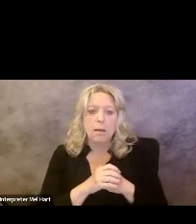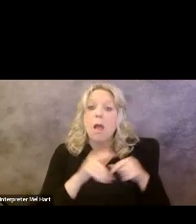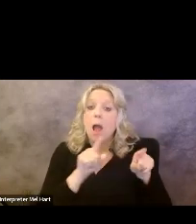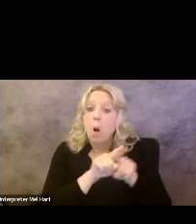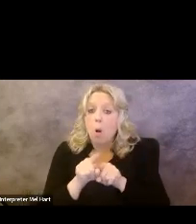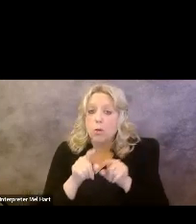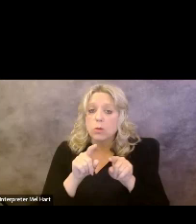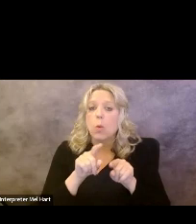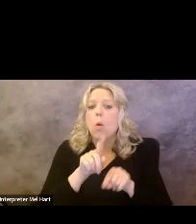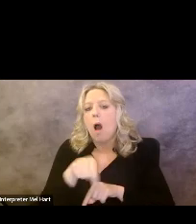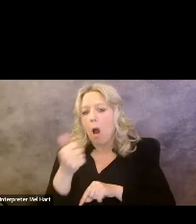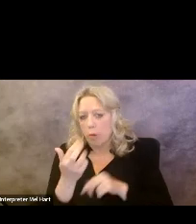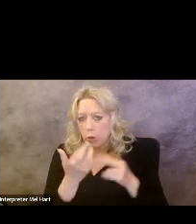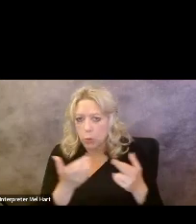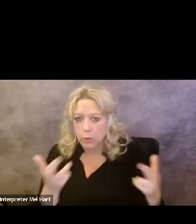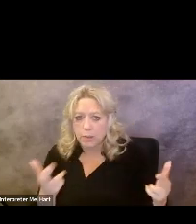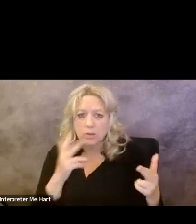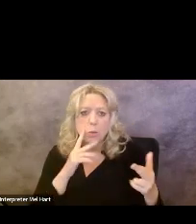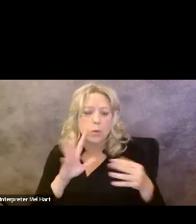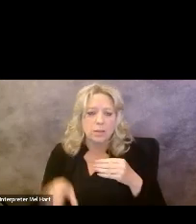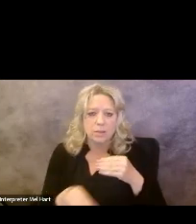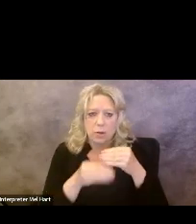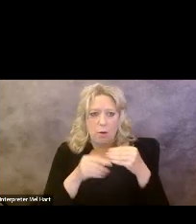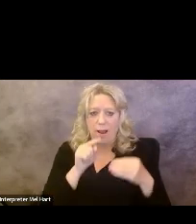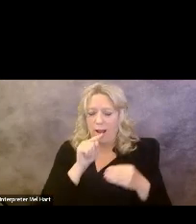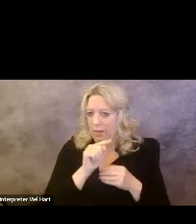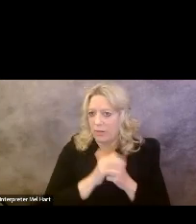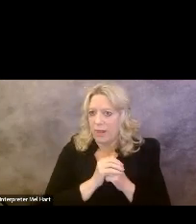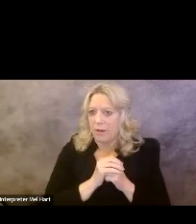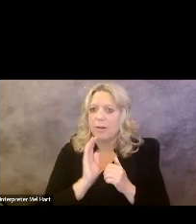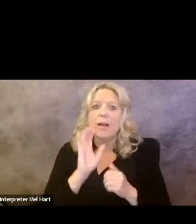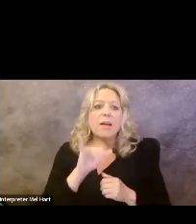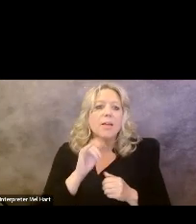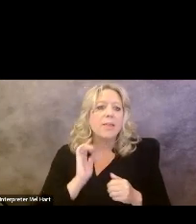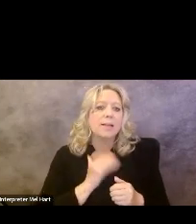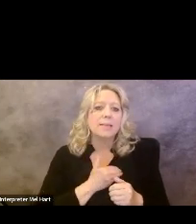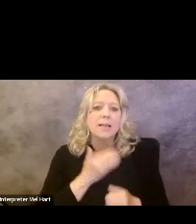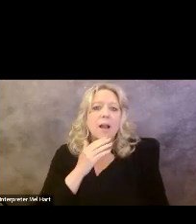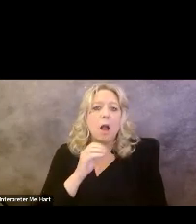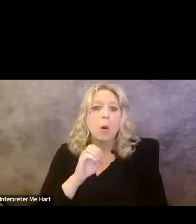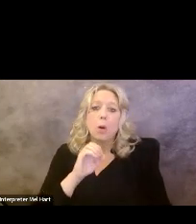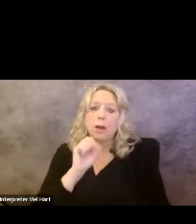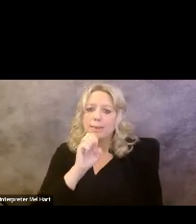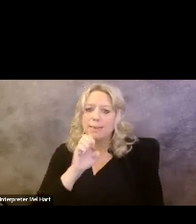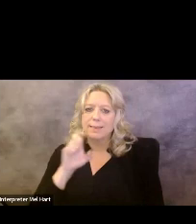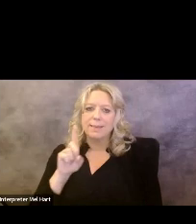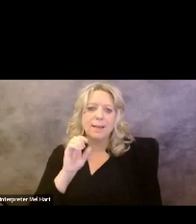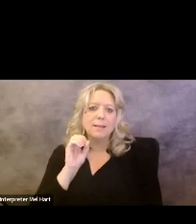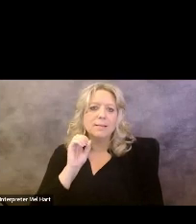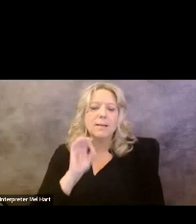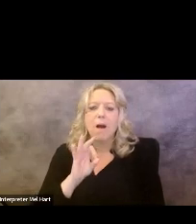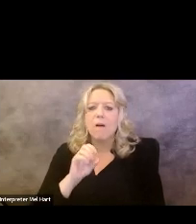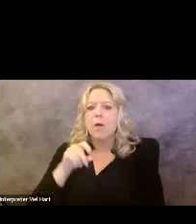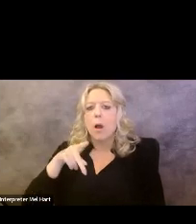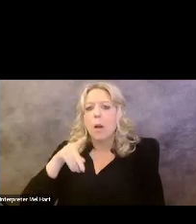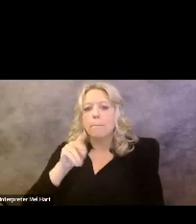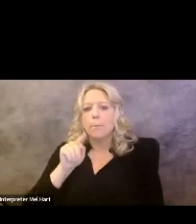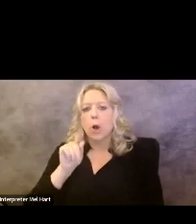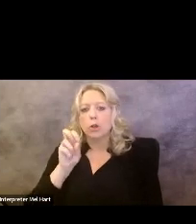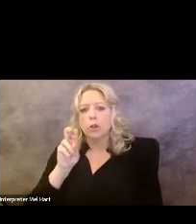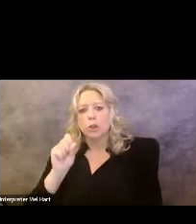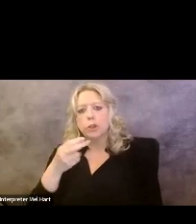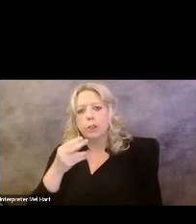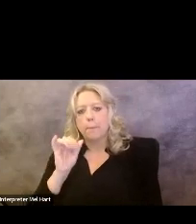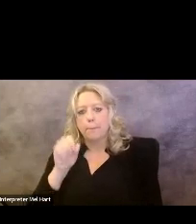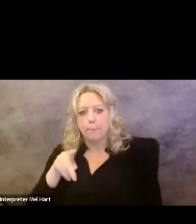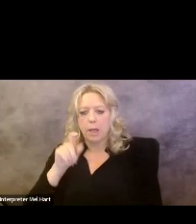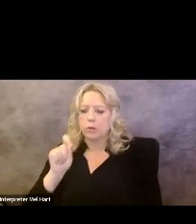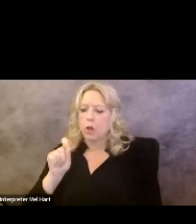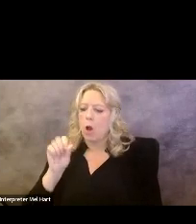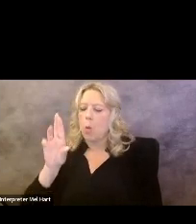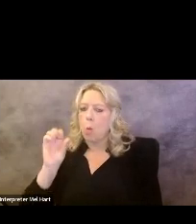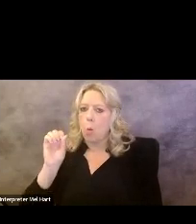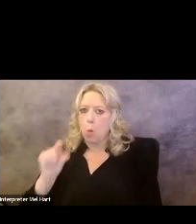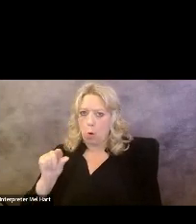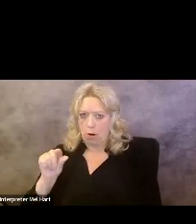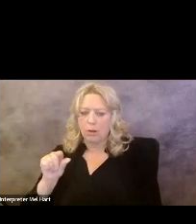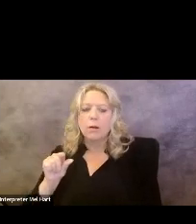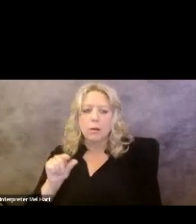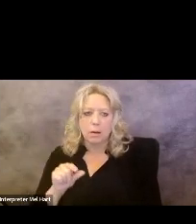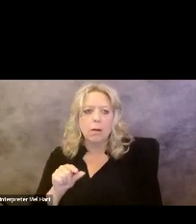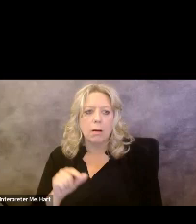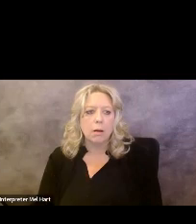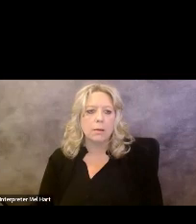y eso está en nuestro seedsofpartnership.org/adr california. siguiente diapositiva, para cerrar, tenemos